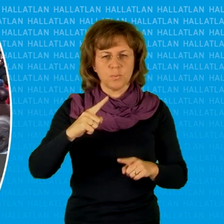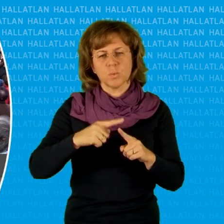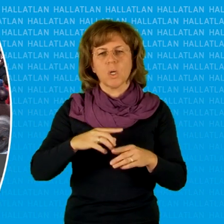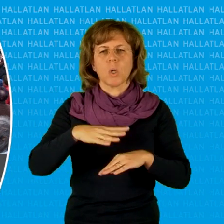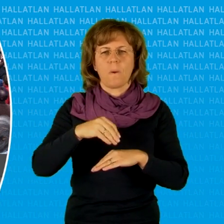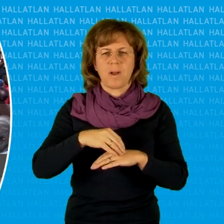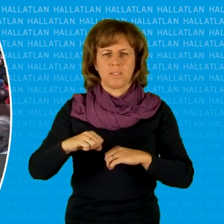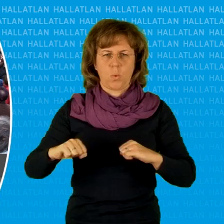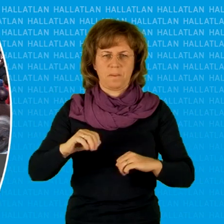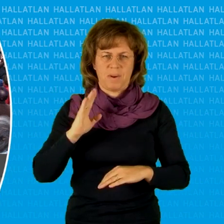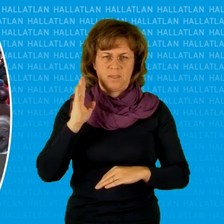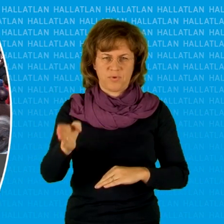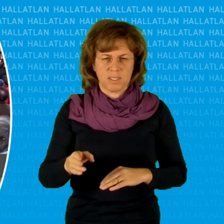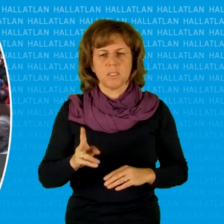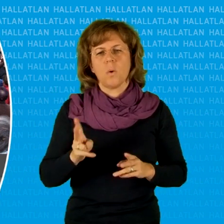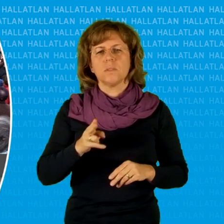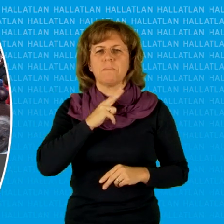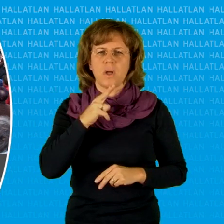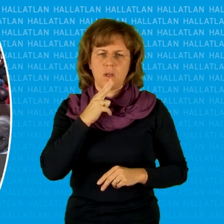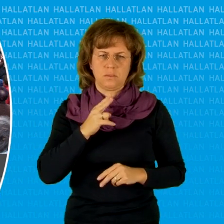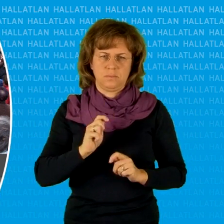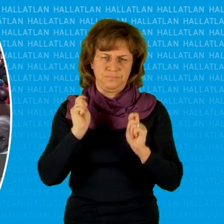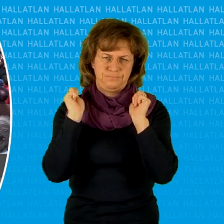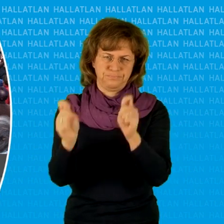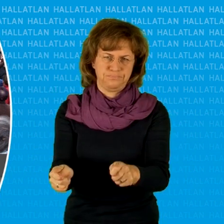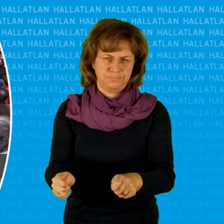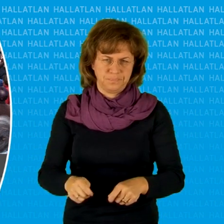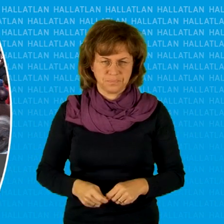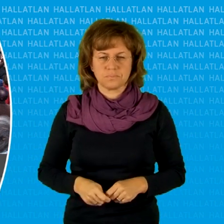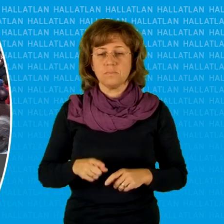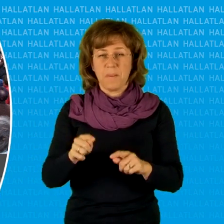a román kormányhoz intézett petícióját.